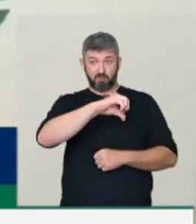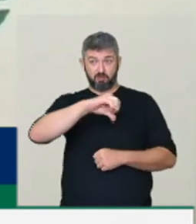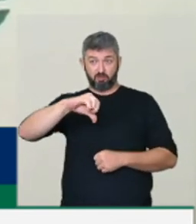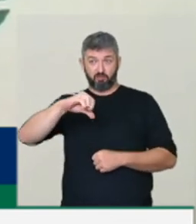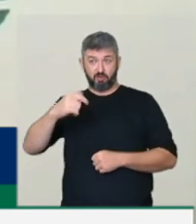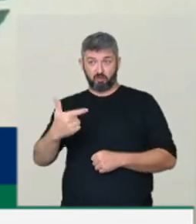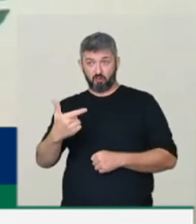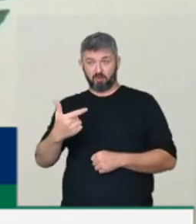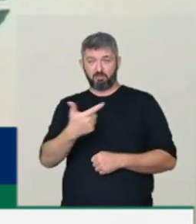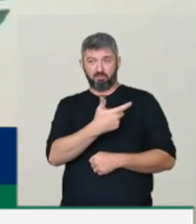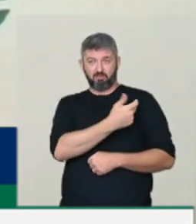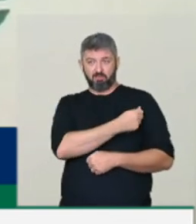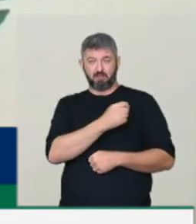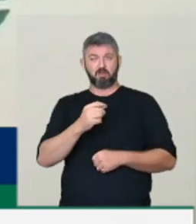SÓ PRA TER UMA IDEIA, 1992 A VACINAÇÃO CONTRA O SARAMPO O